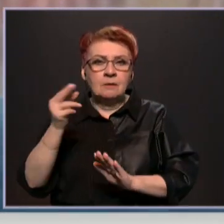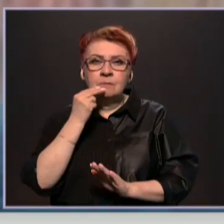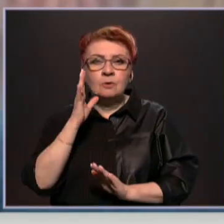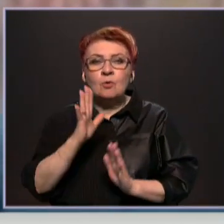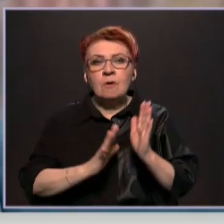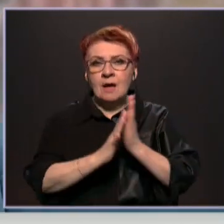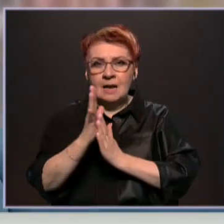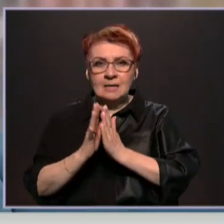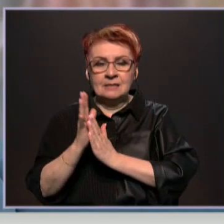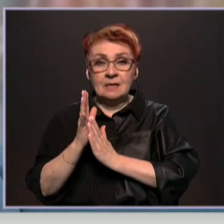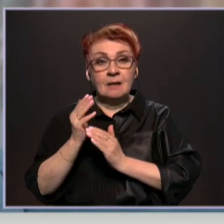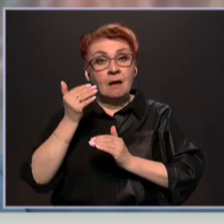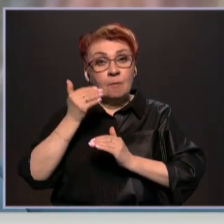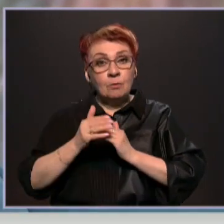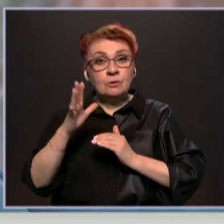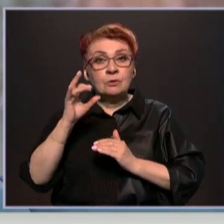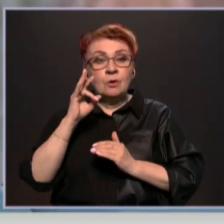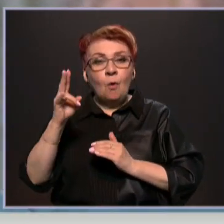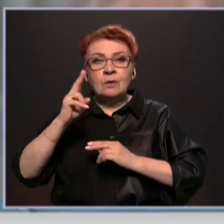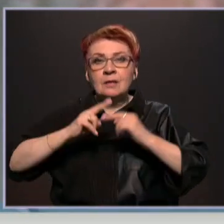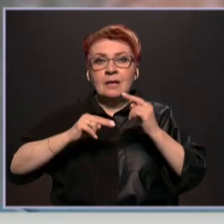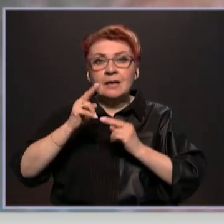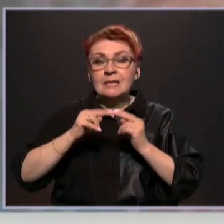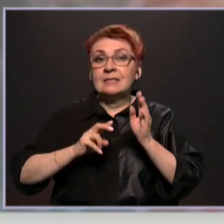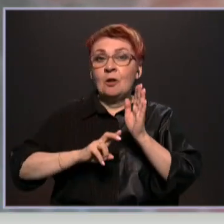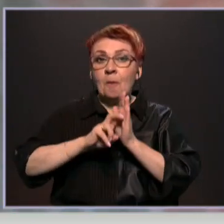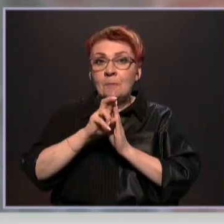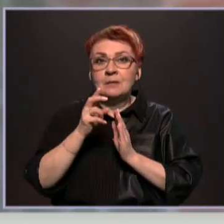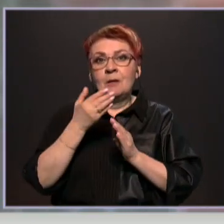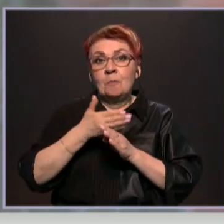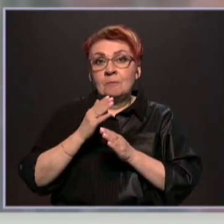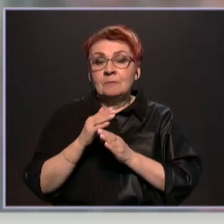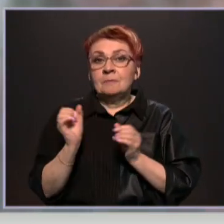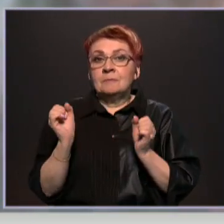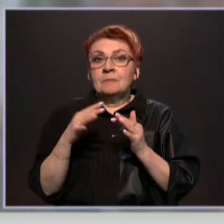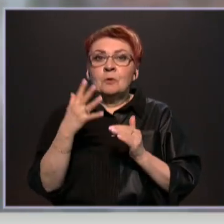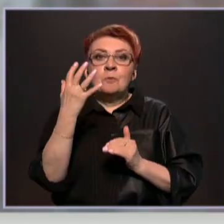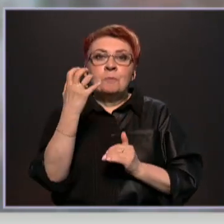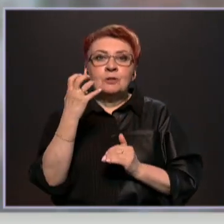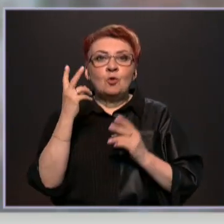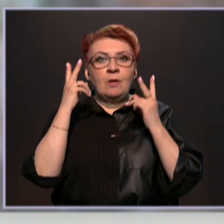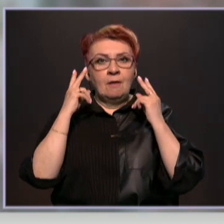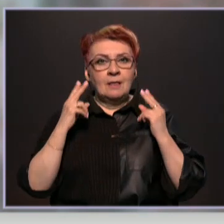растениями А позже Он основал Обитель в которой постепенно собралось около 500 инаков преподобный